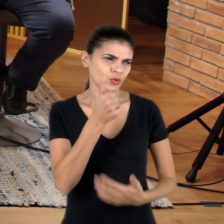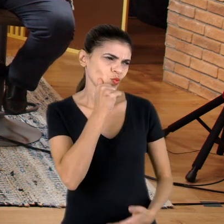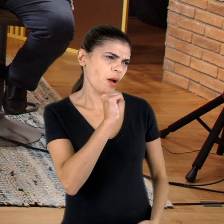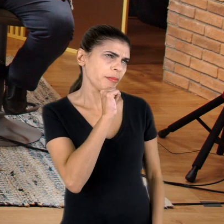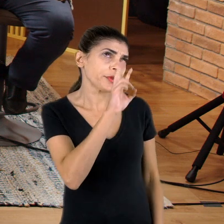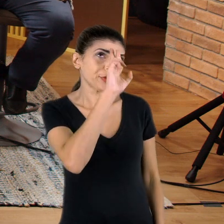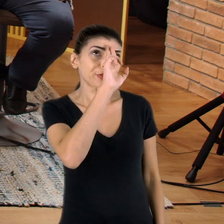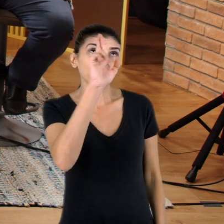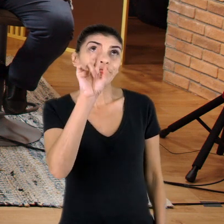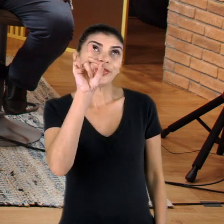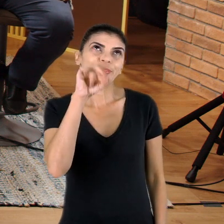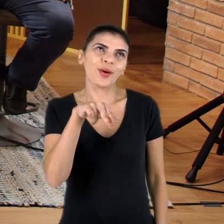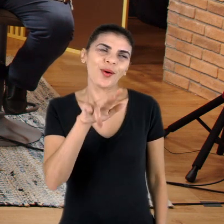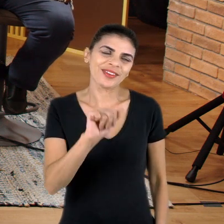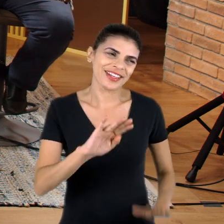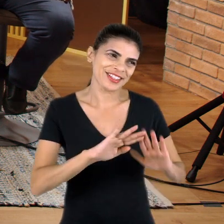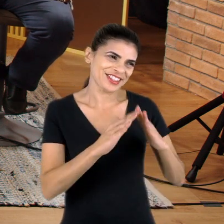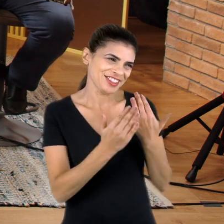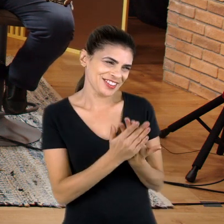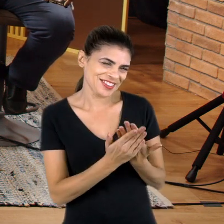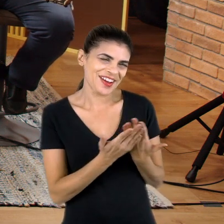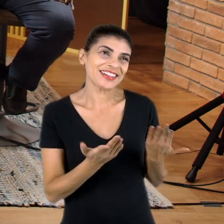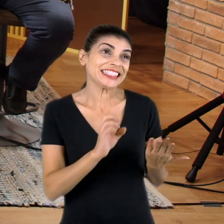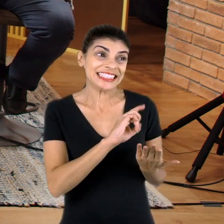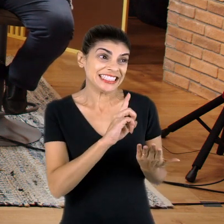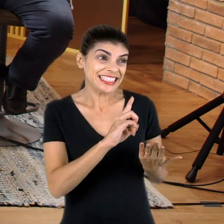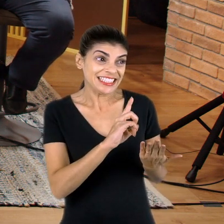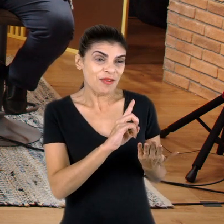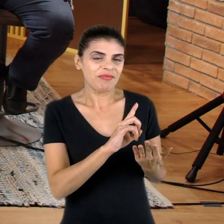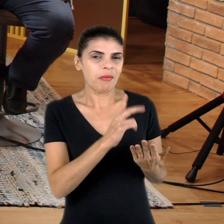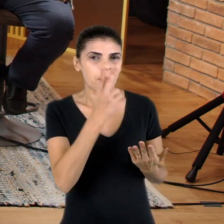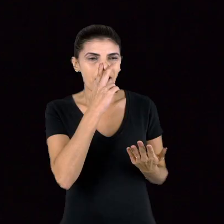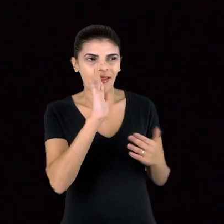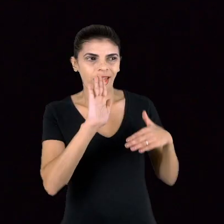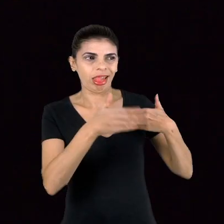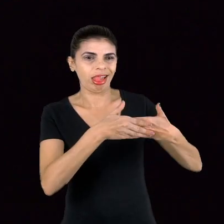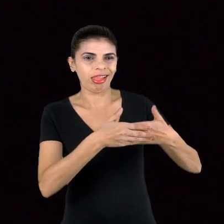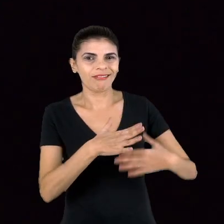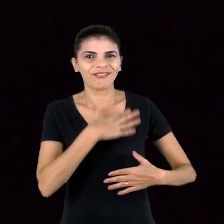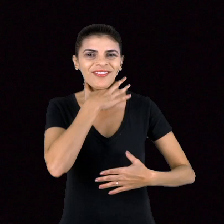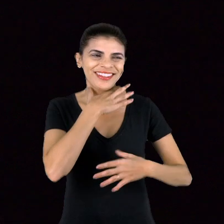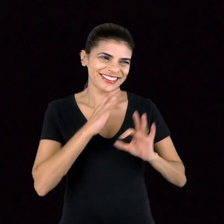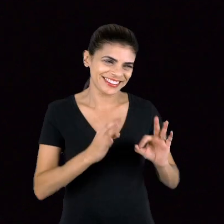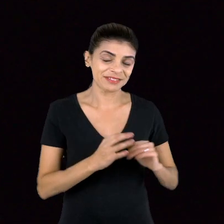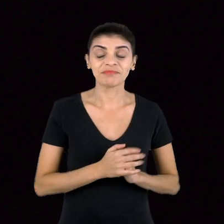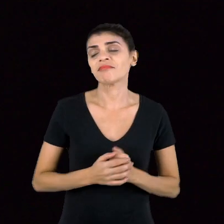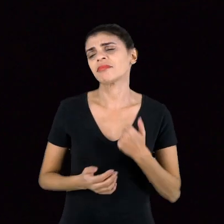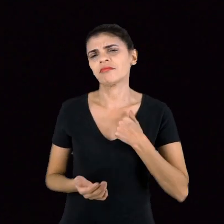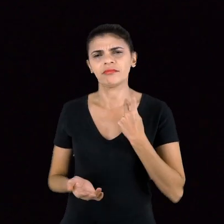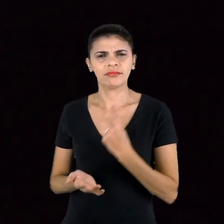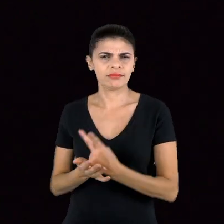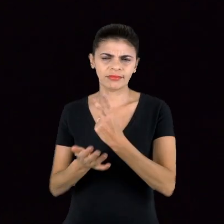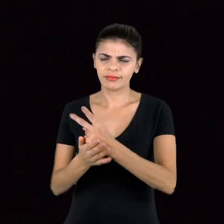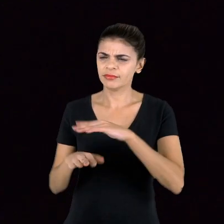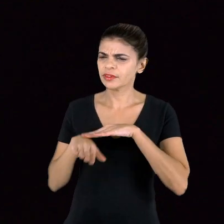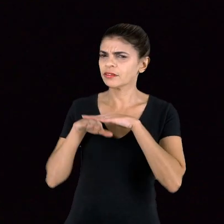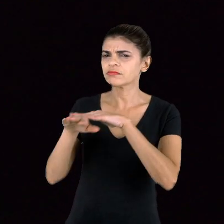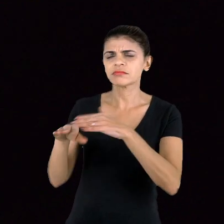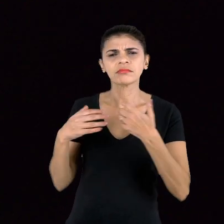[ Rindo ] se falasse isso era falência, né? E total! E assim, eu sempre falei pra ela que eu não queria herdar a escola,